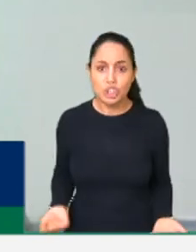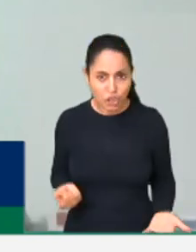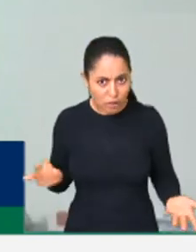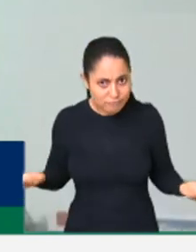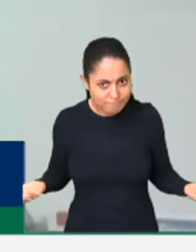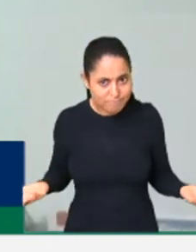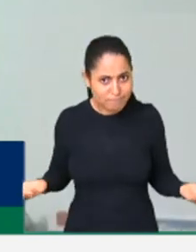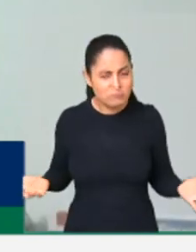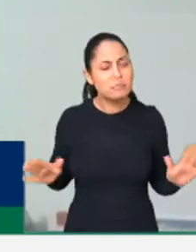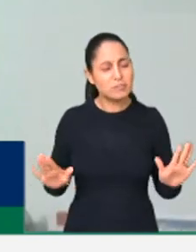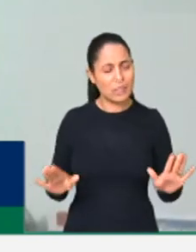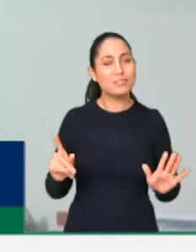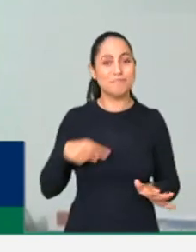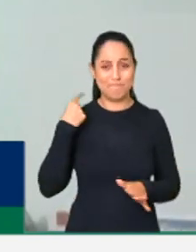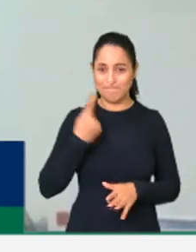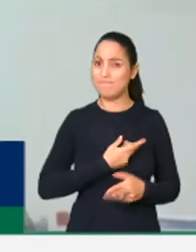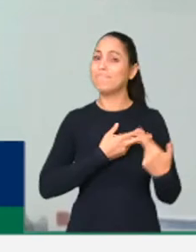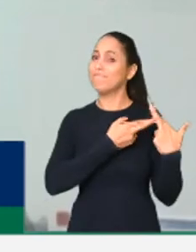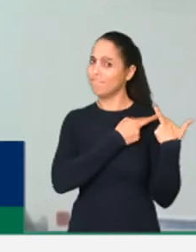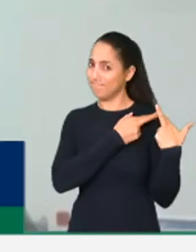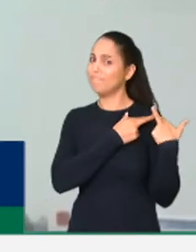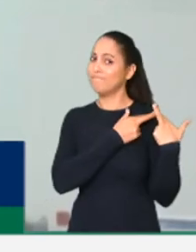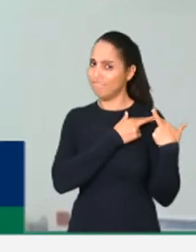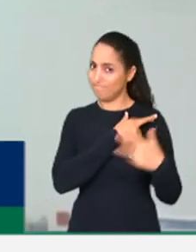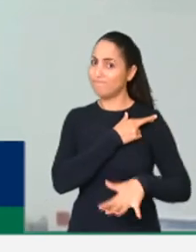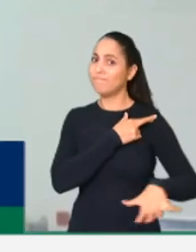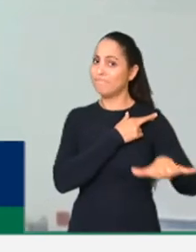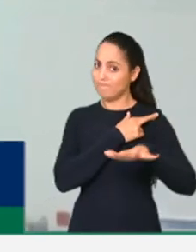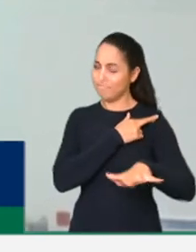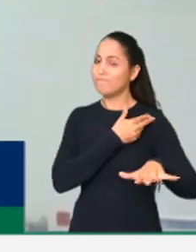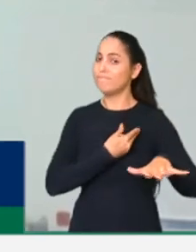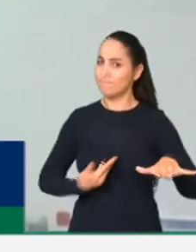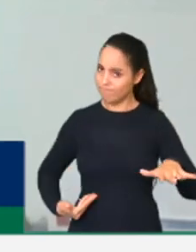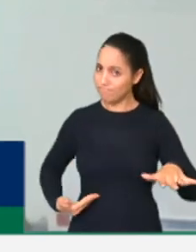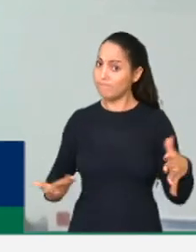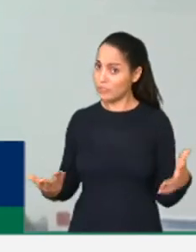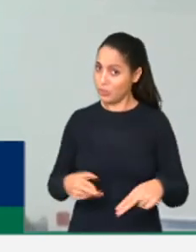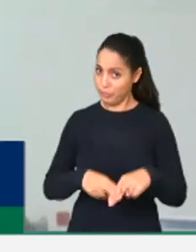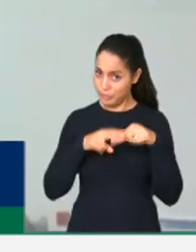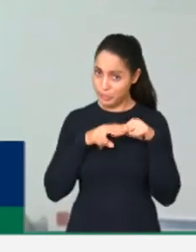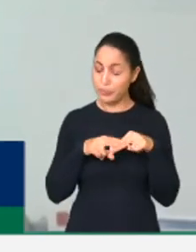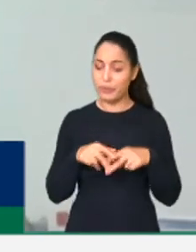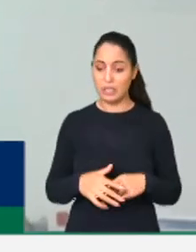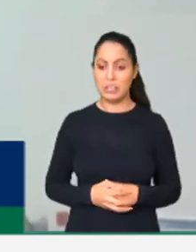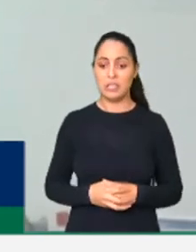AQUI QUE A REDE TINHA UMA VISÃO POSITIVA MAS COM ESSE TEXTO NÓS VAMOS ORIENTAR NÃ O. [DEPUTADO]: SOLIDARIEDADE ORIENTA SIM,